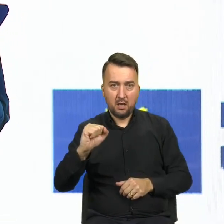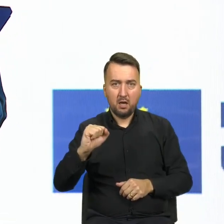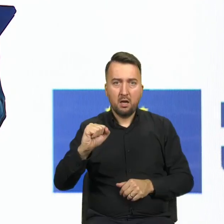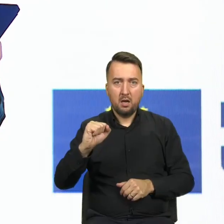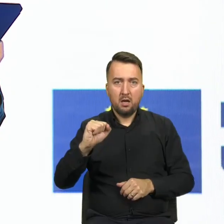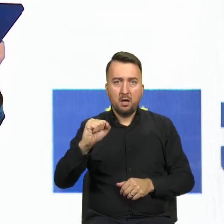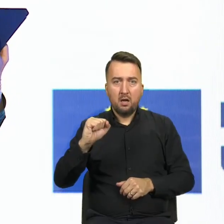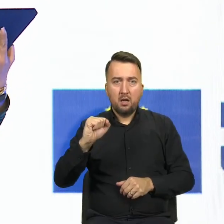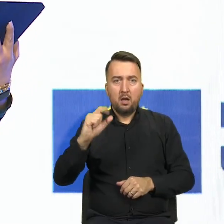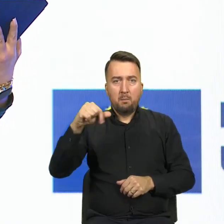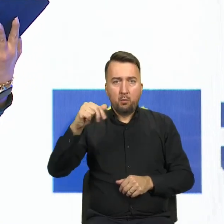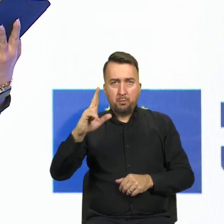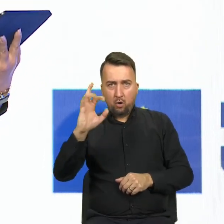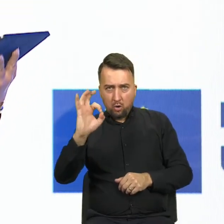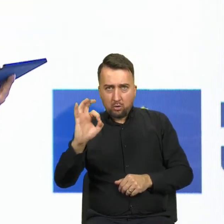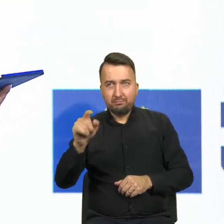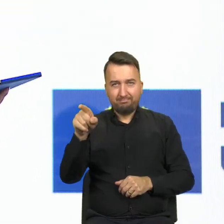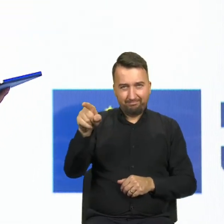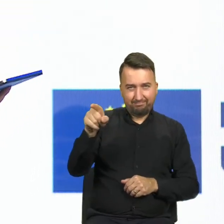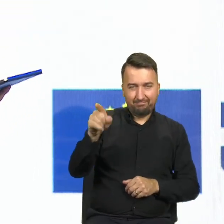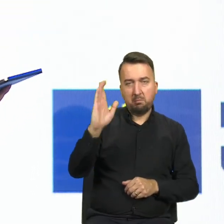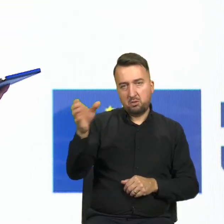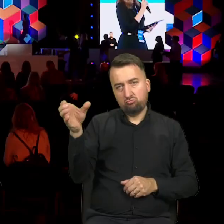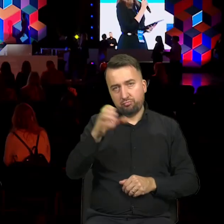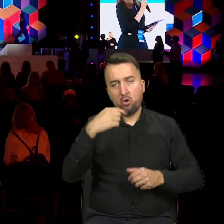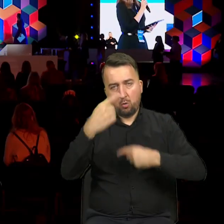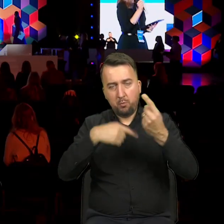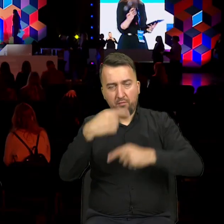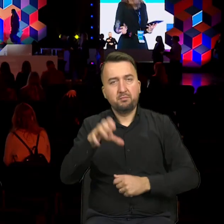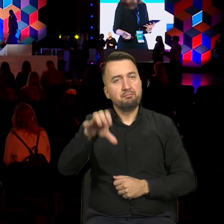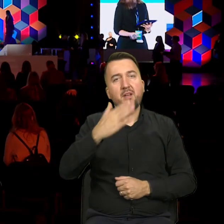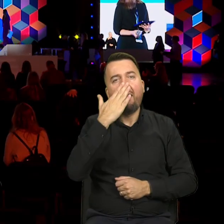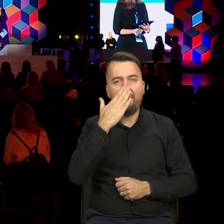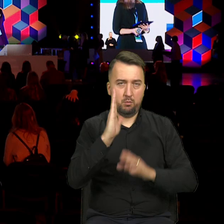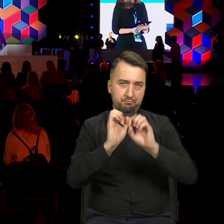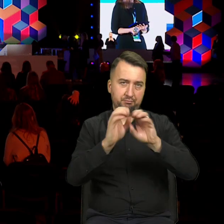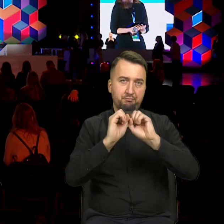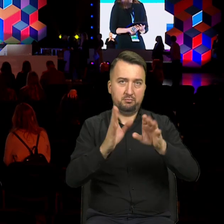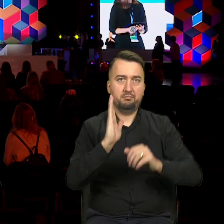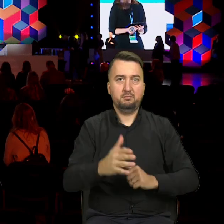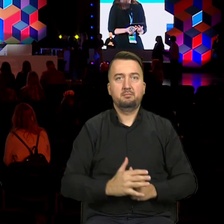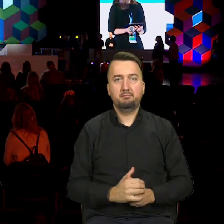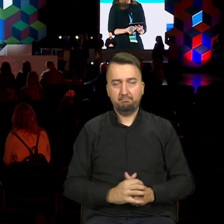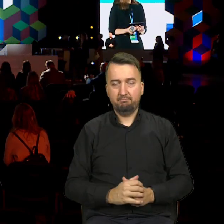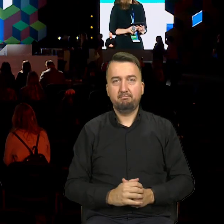Nie potwierdzam, nie zaprzeczam. Proszę Państwa. No więc mając w dyspozycji tę jeszcze